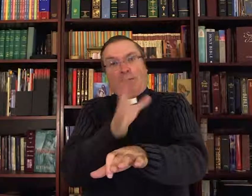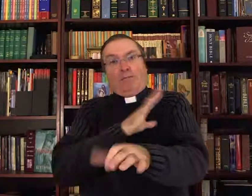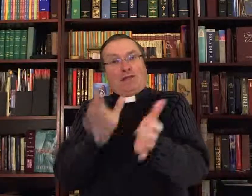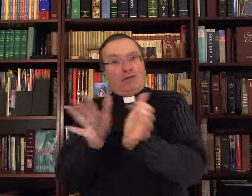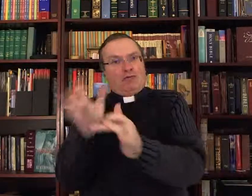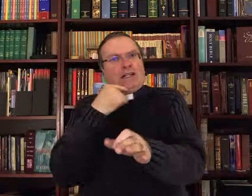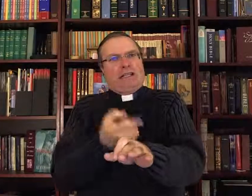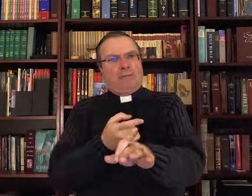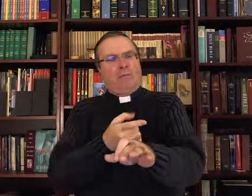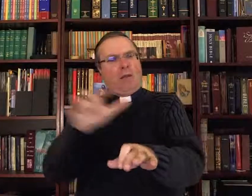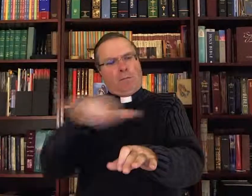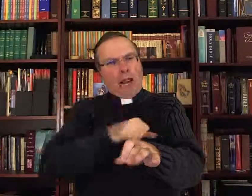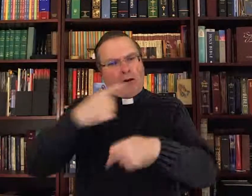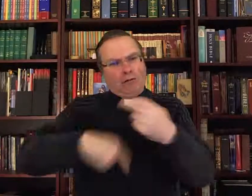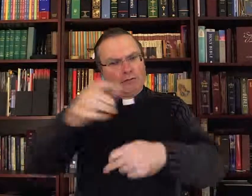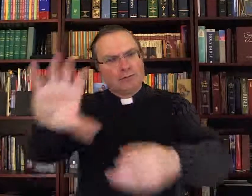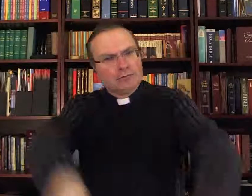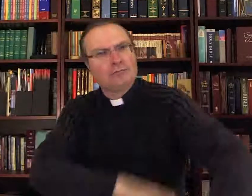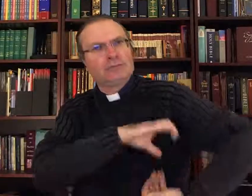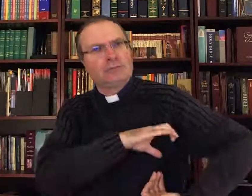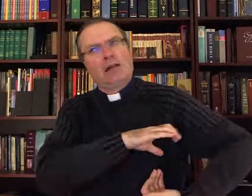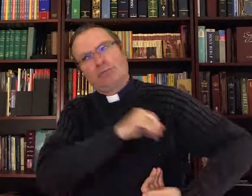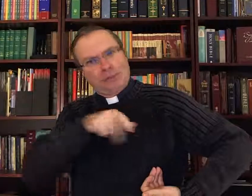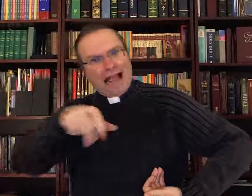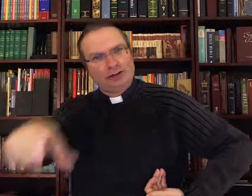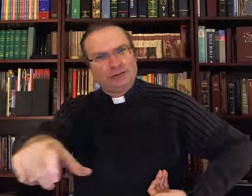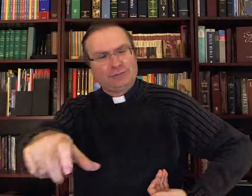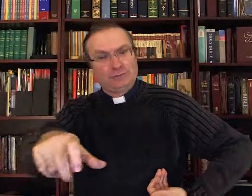Mais Jésus lui disait de prendre le brancard et de marcher.